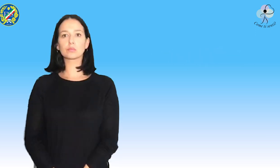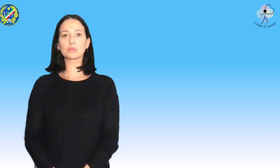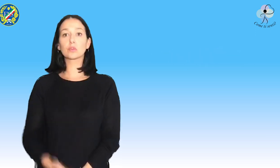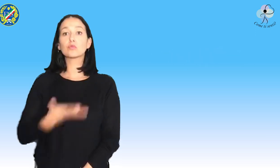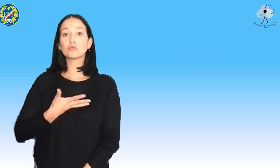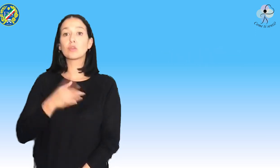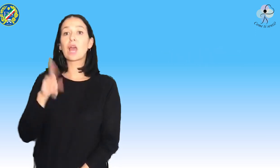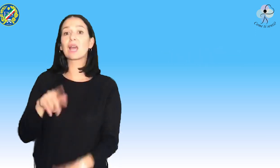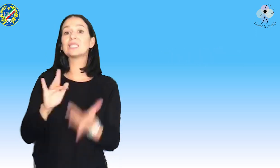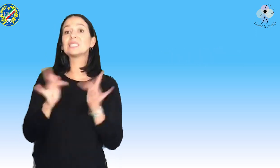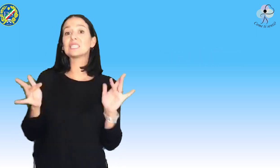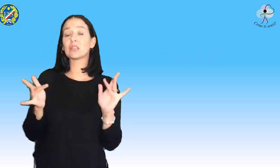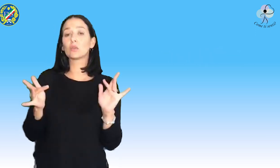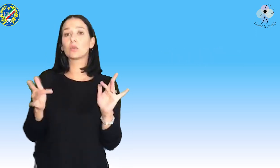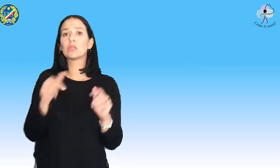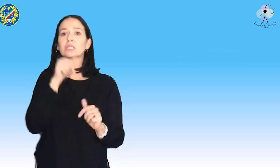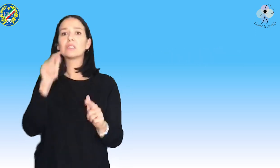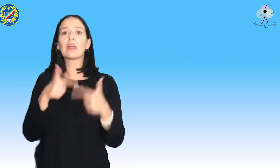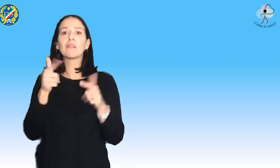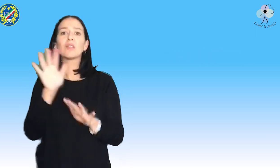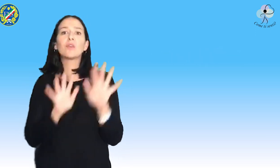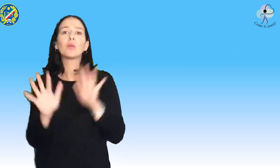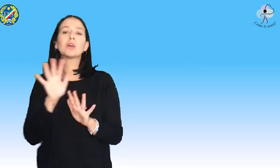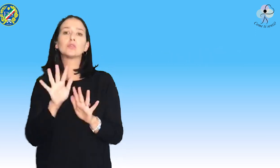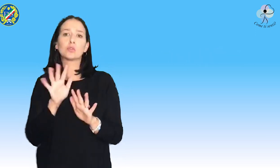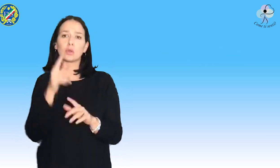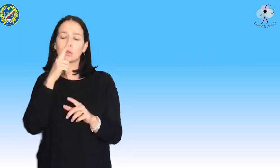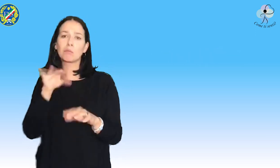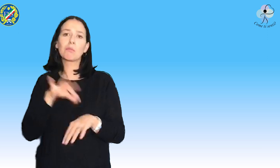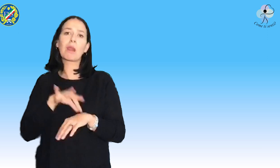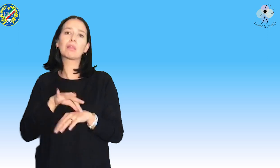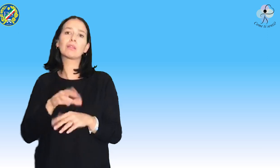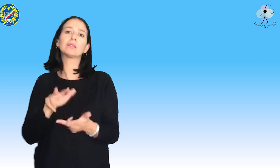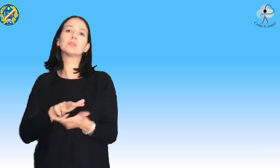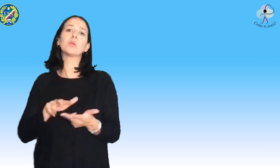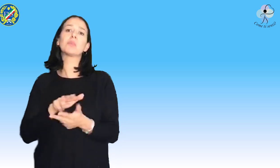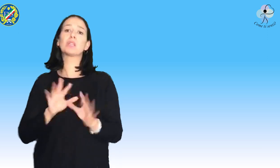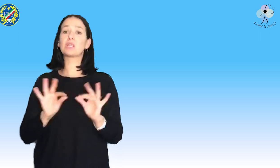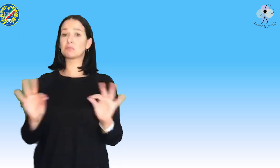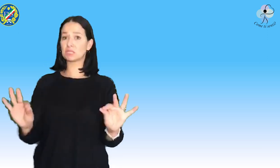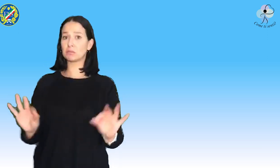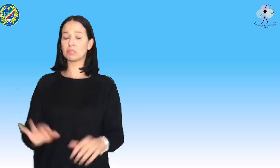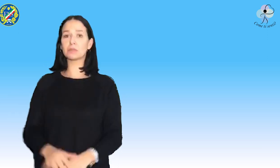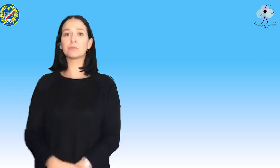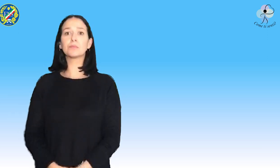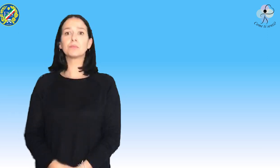E il sito web su cui navigare per prendere informazioni sulla prevenzione di queste infezioni,